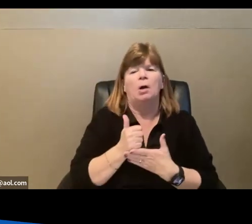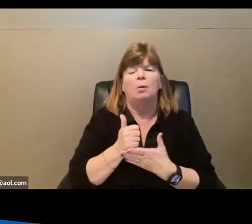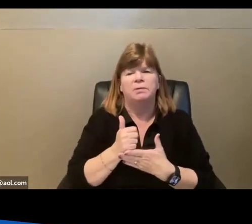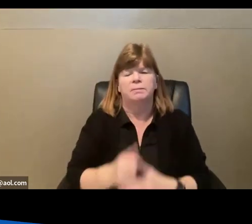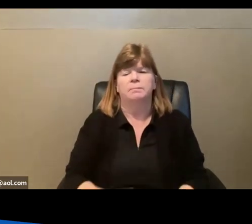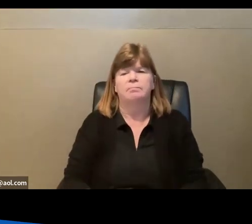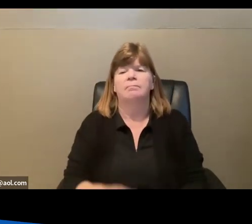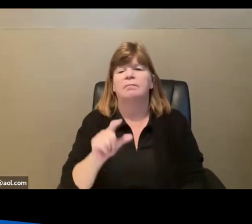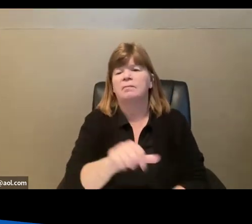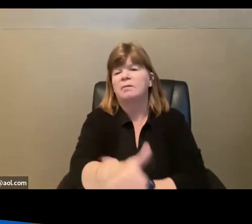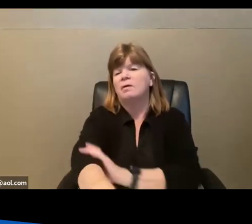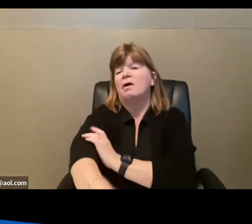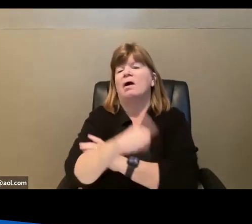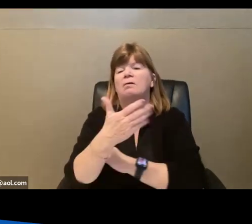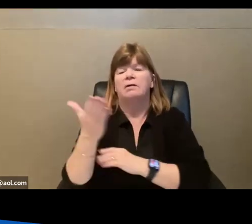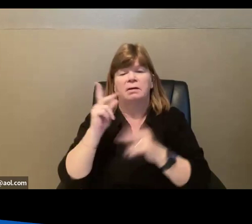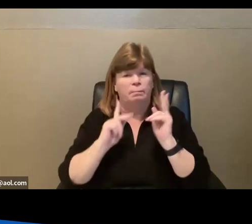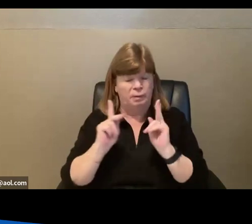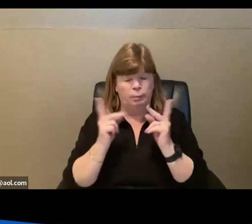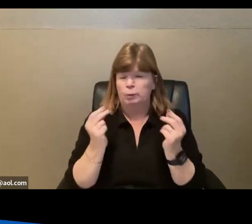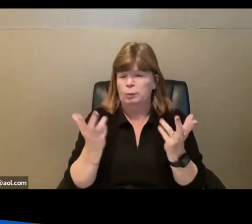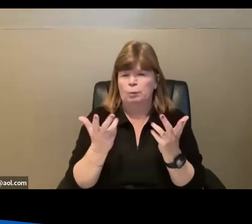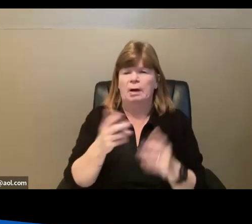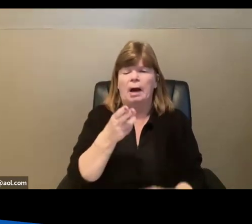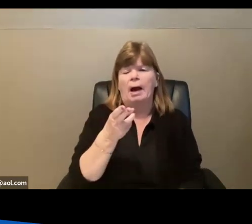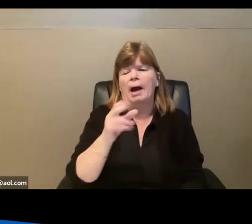Otras cosas que la gente está haciendo es la cámara hiperbárica de oxígeno,